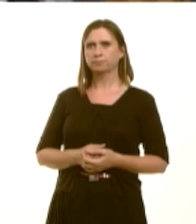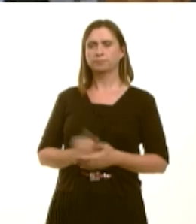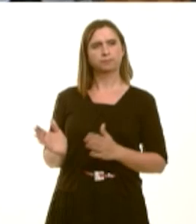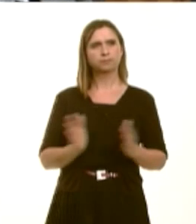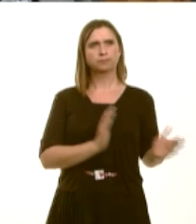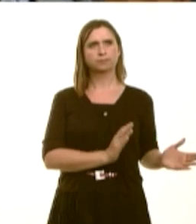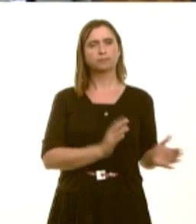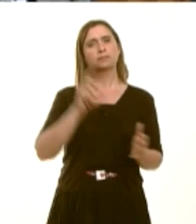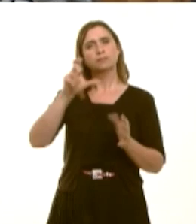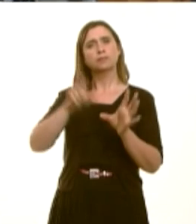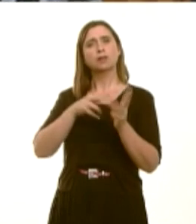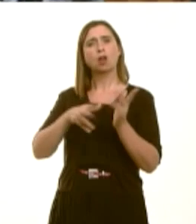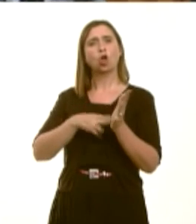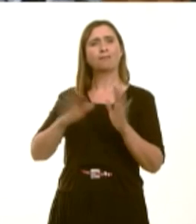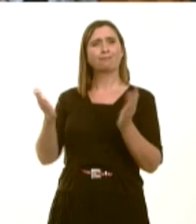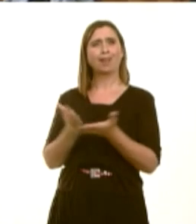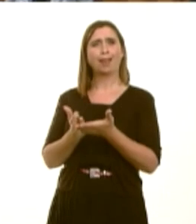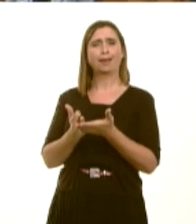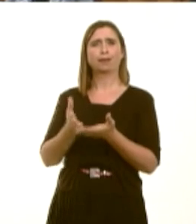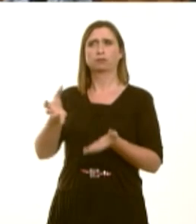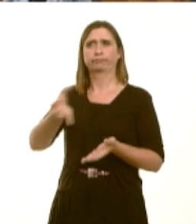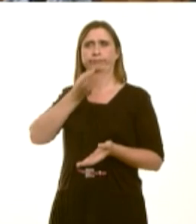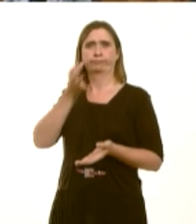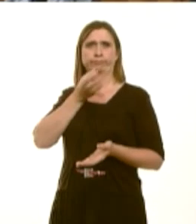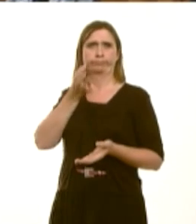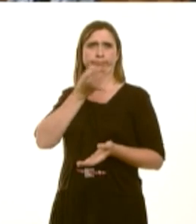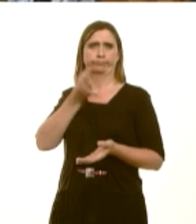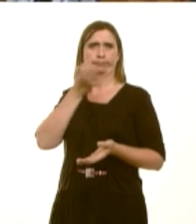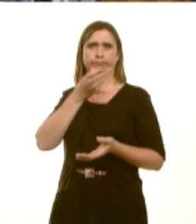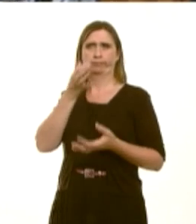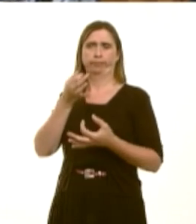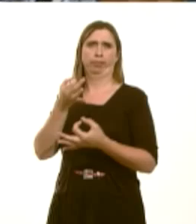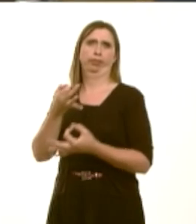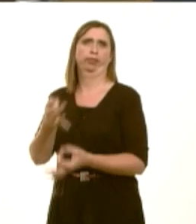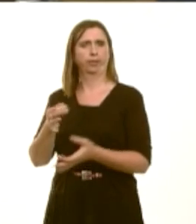Carwyn Jones: Yes. The substance misuse delivery plan 2013-15 sets out the actions we are taking